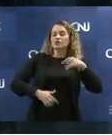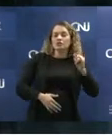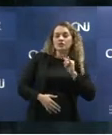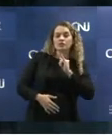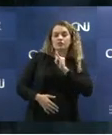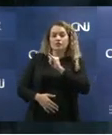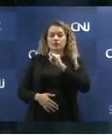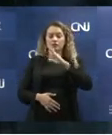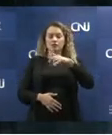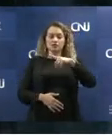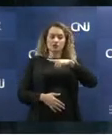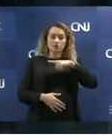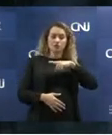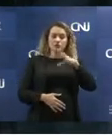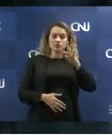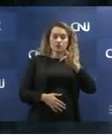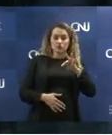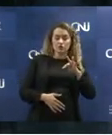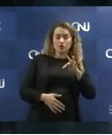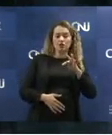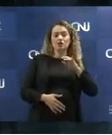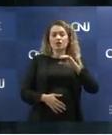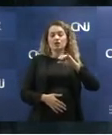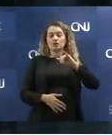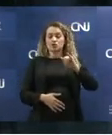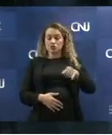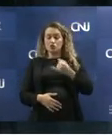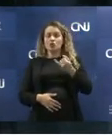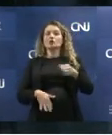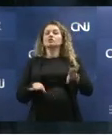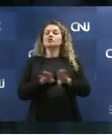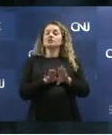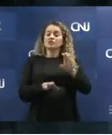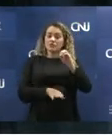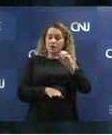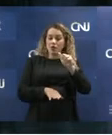informações da OAB e participação do Ministério Público, de modo que o processo atualmente